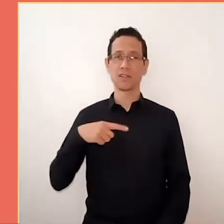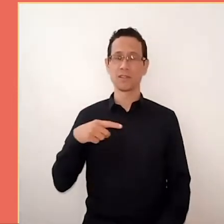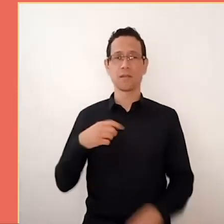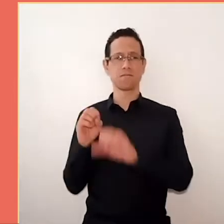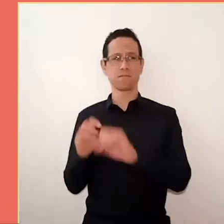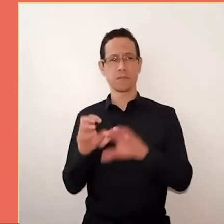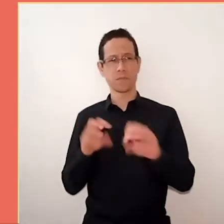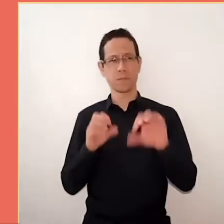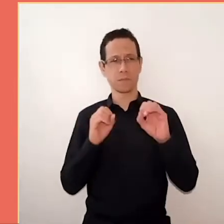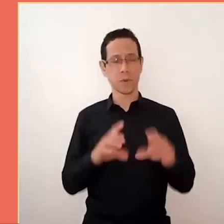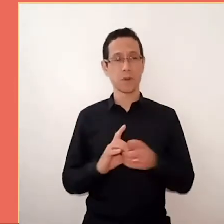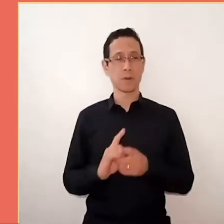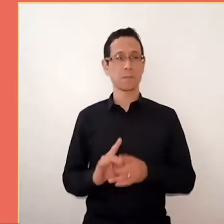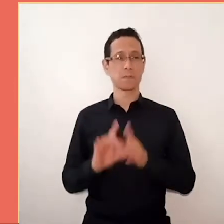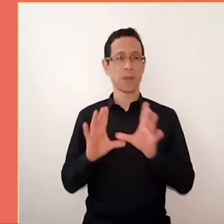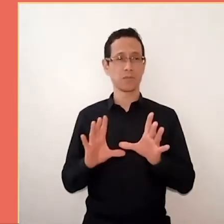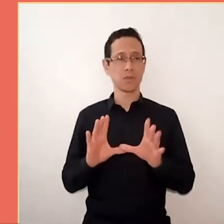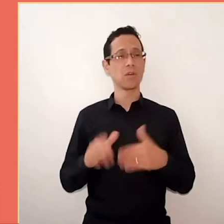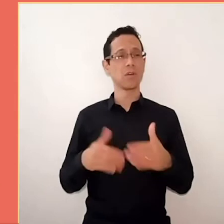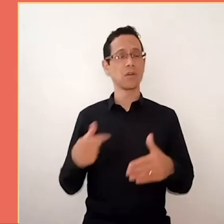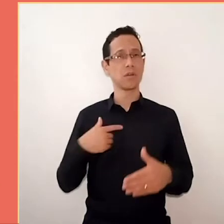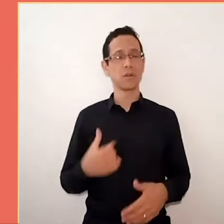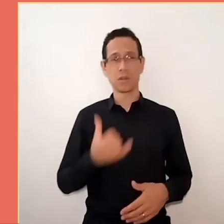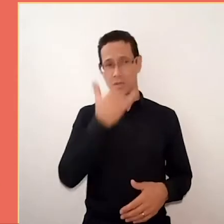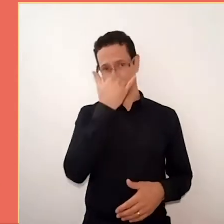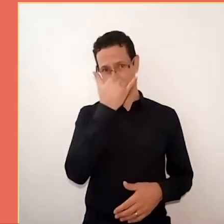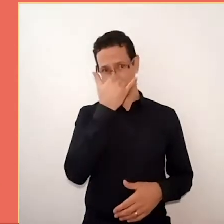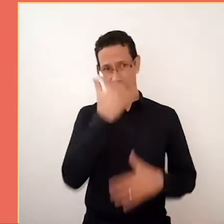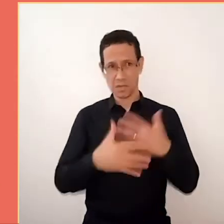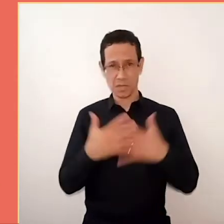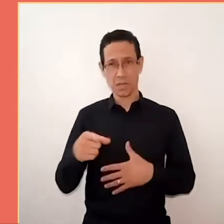para liberdade e que em momento nenhum eu pedi… eu precisei pedir a ele que ficasse em casa,